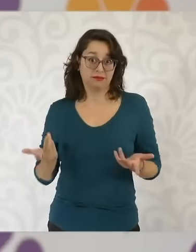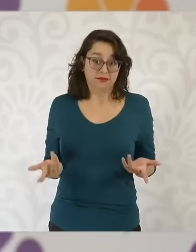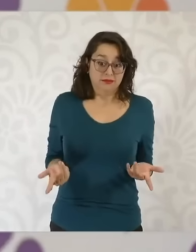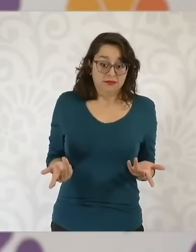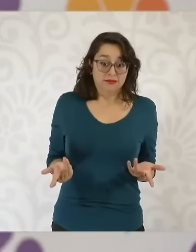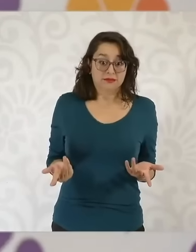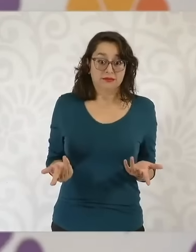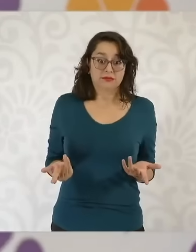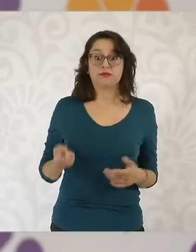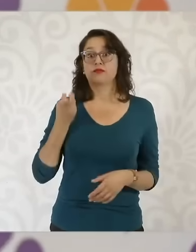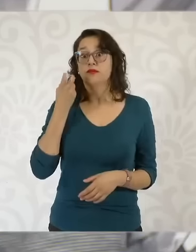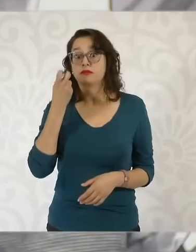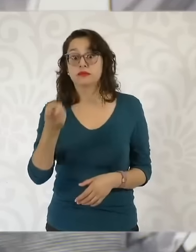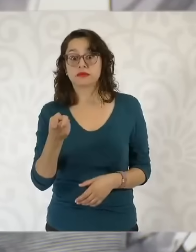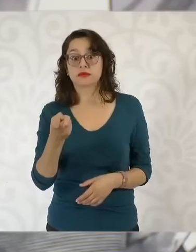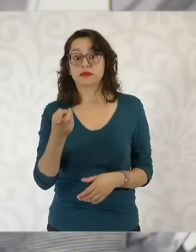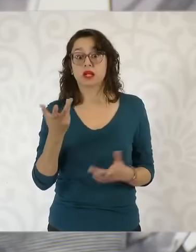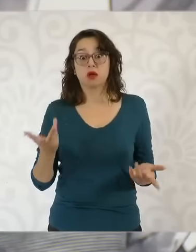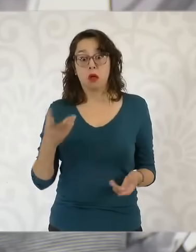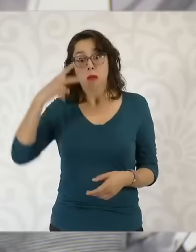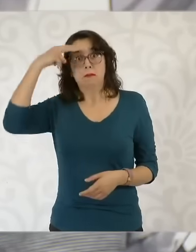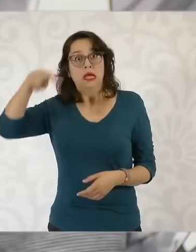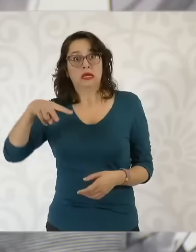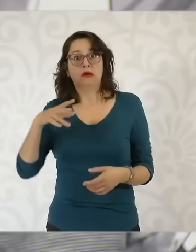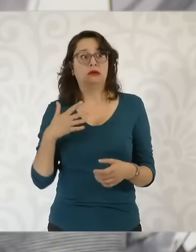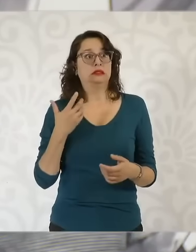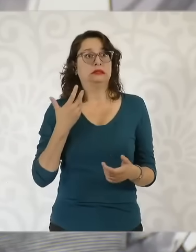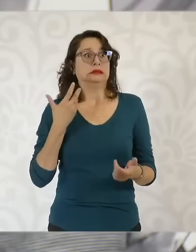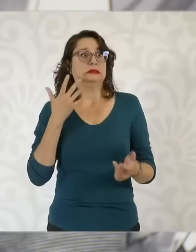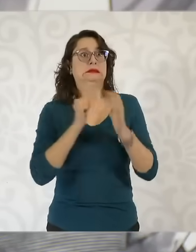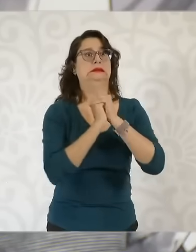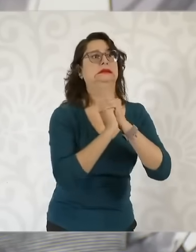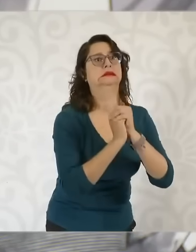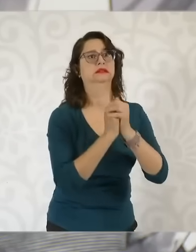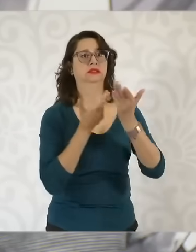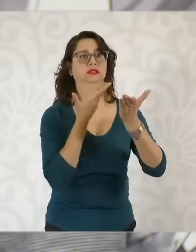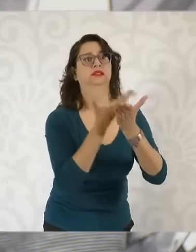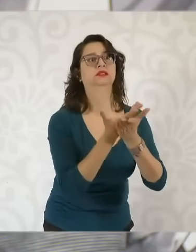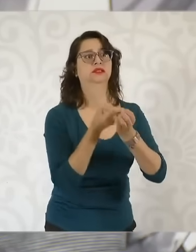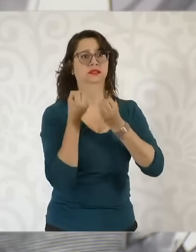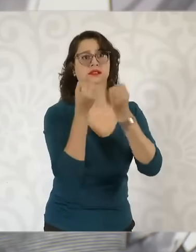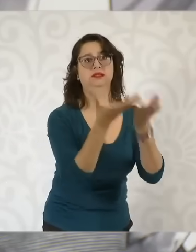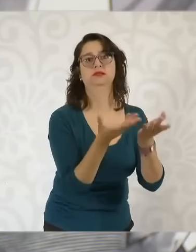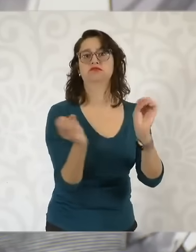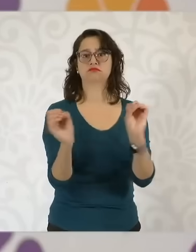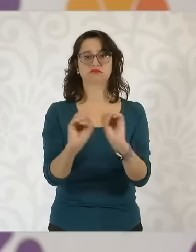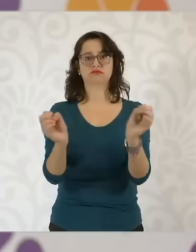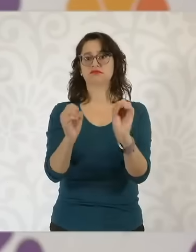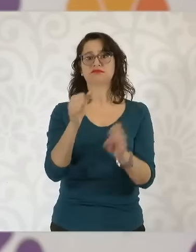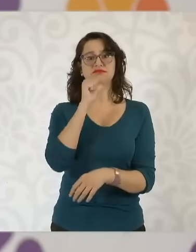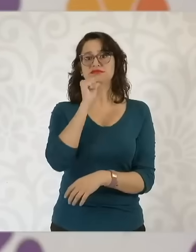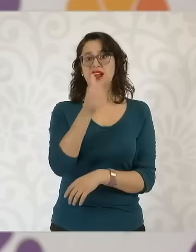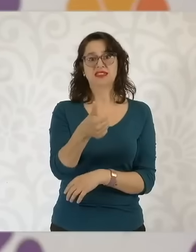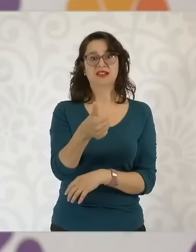sin ninguna otra concesión por parte de México. Entonces, pienso que sí eh es un logro muy grande